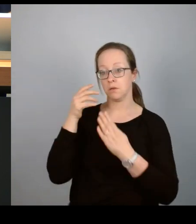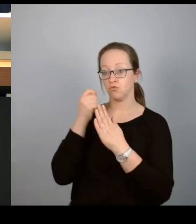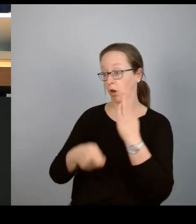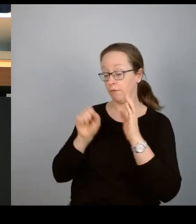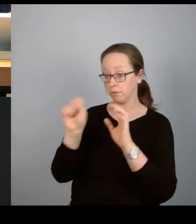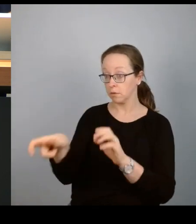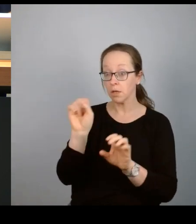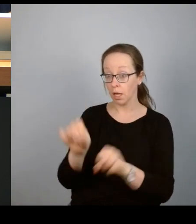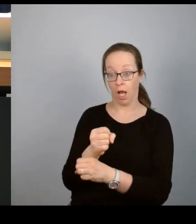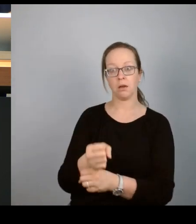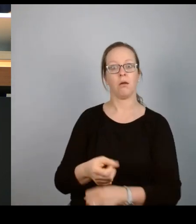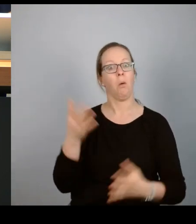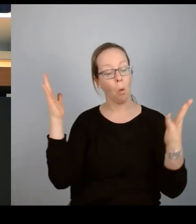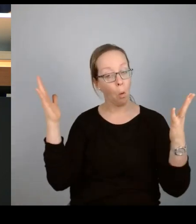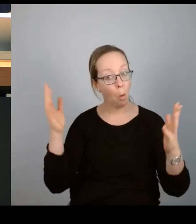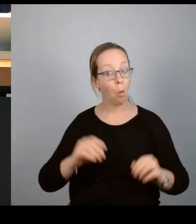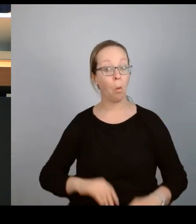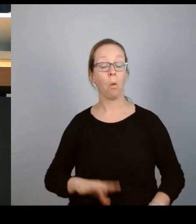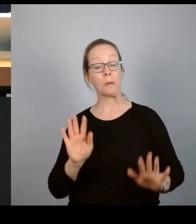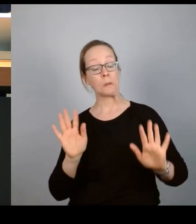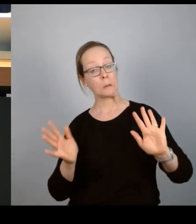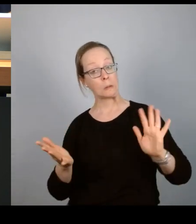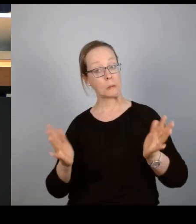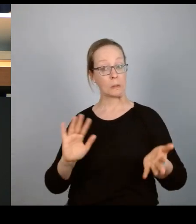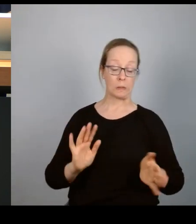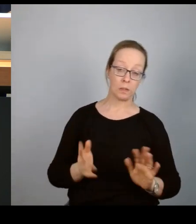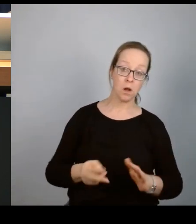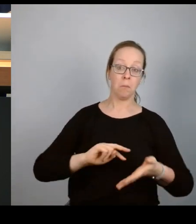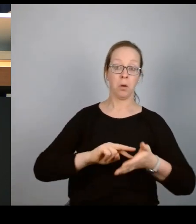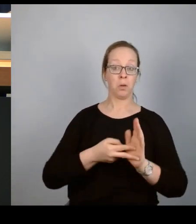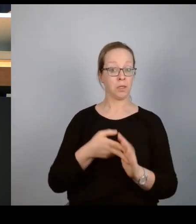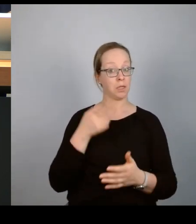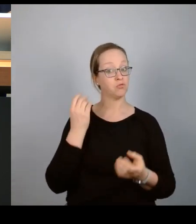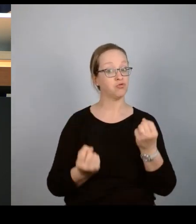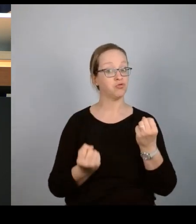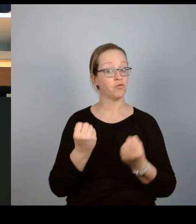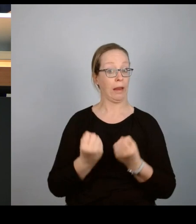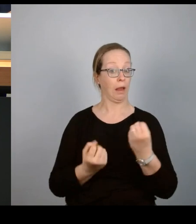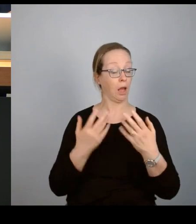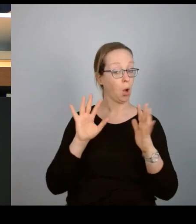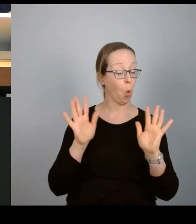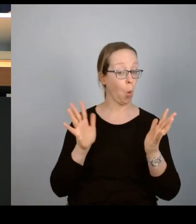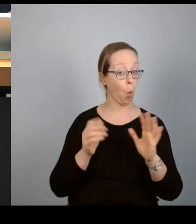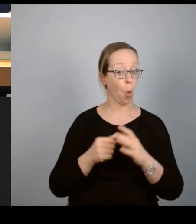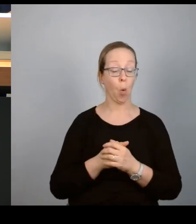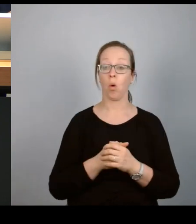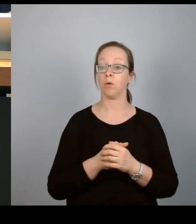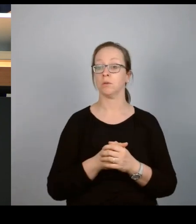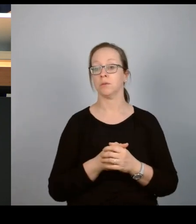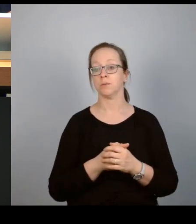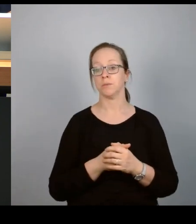Stadt immer Damoklesschwert vor Augen halten, das sie sanktioniert werden, dass sie bestraft werden, wenn sie nicht datenschutzkonform arbeiten, aber die Verwaltung macht